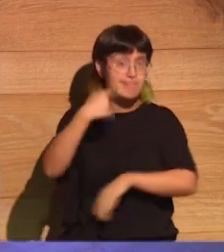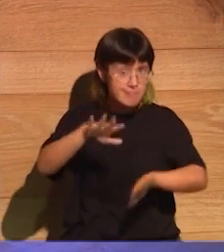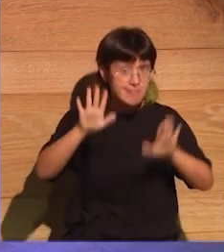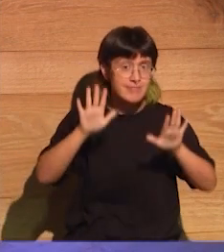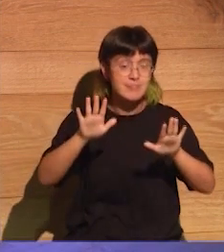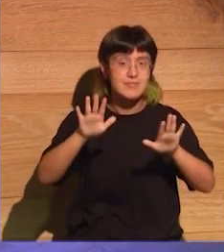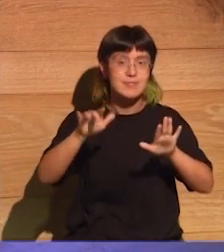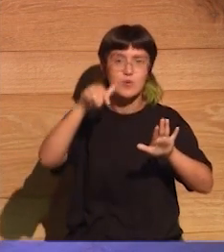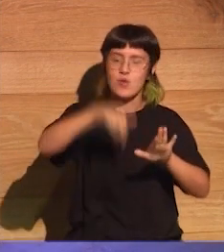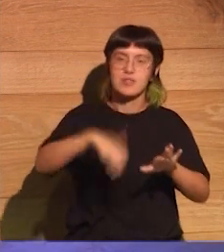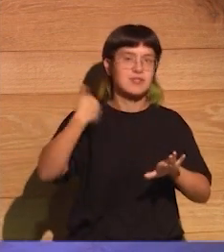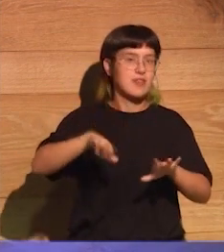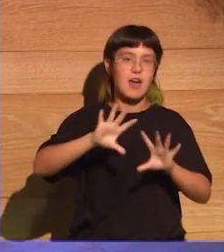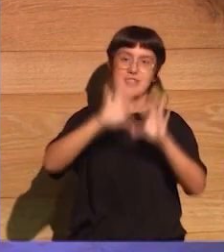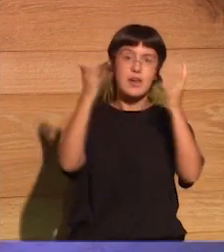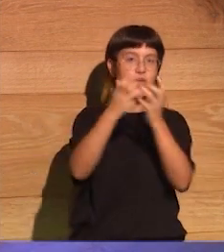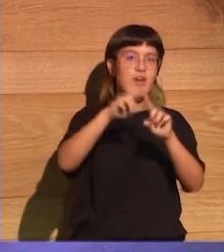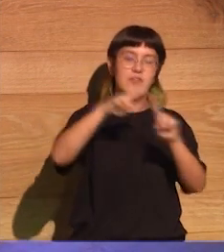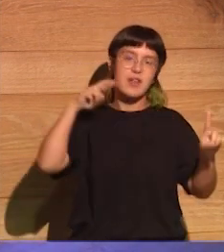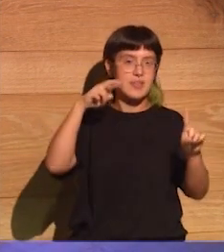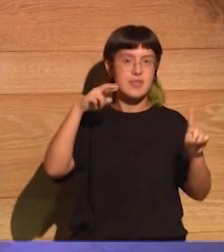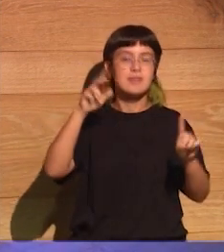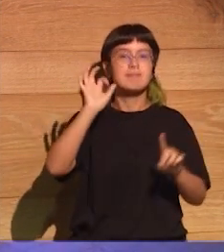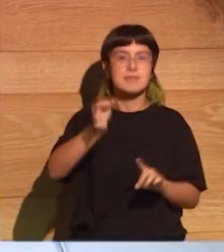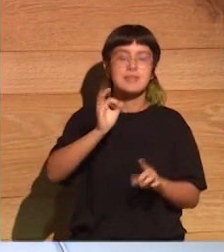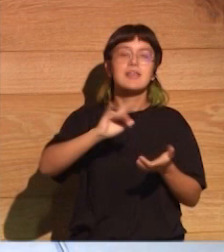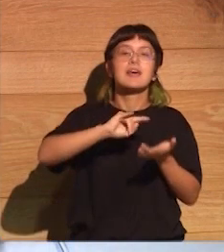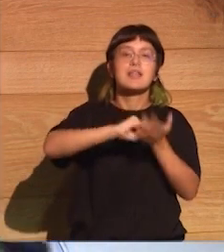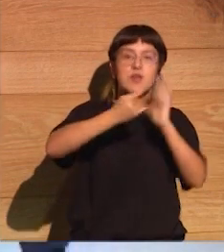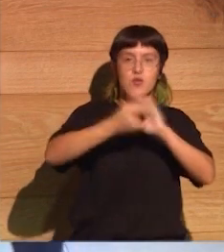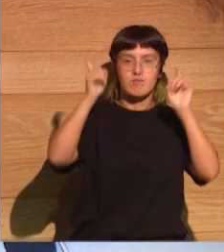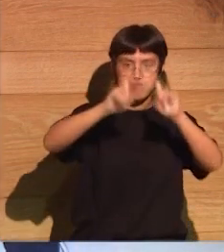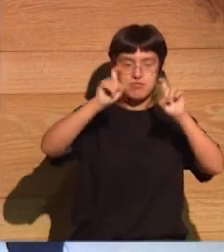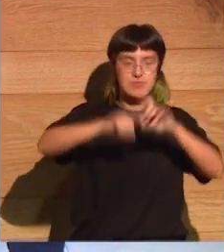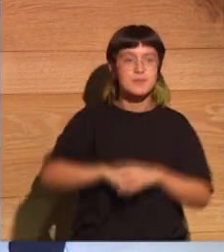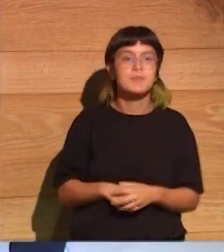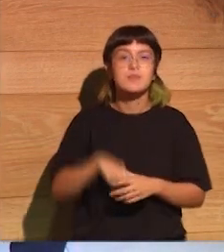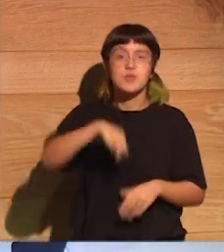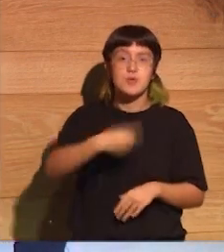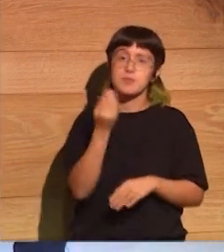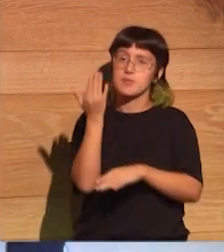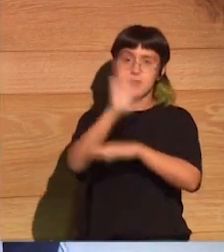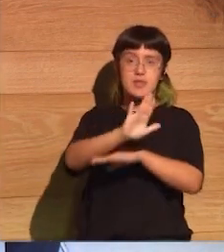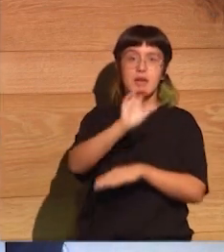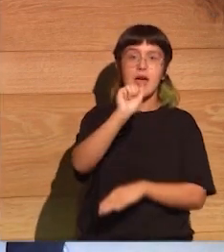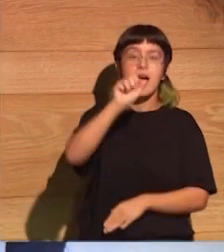en un referente internacional de innovación formativa. Lo primero que voy a hacer es presentarme. Muy buenos días a todos. Soy Angie Rigueiro, periodista,